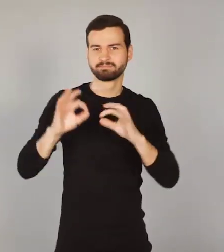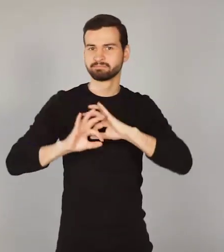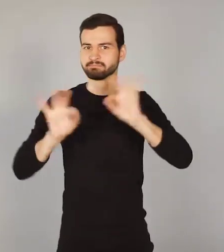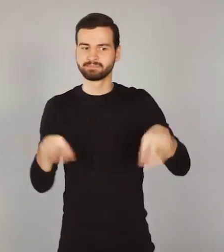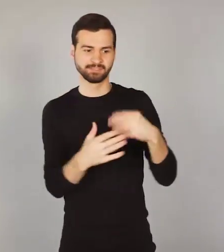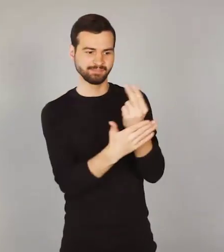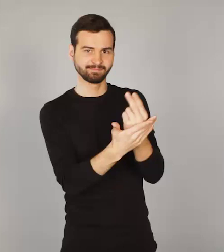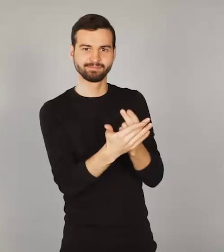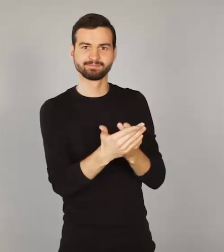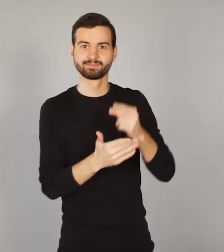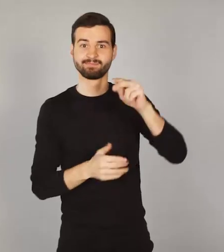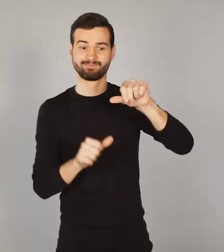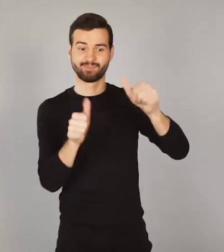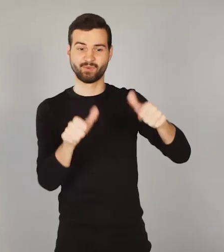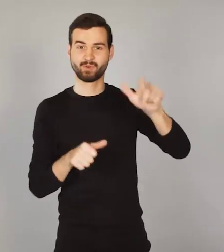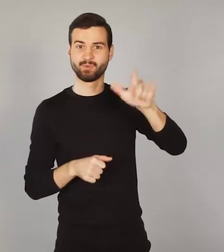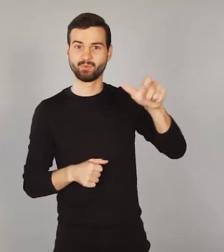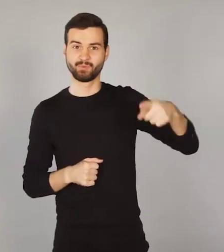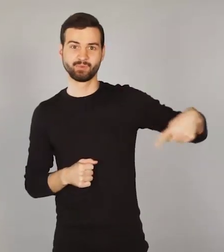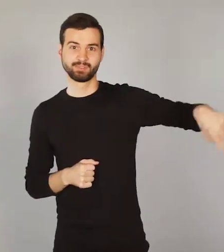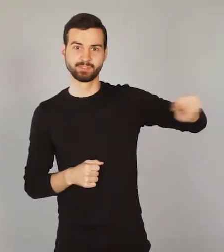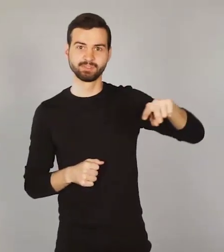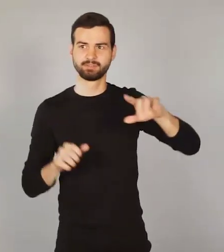классически совершенную пластику фигур -